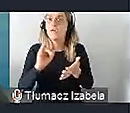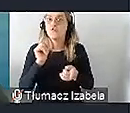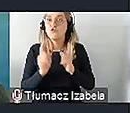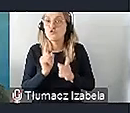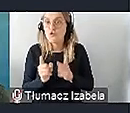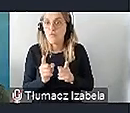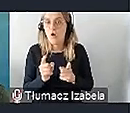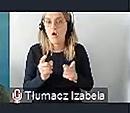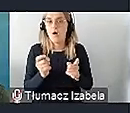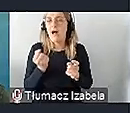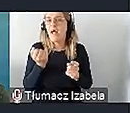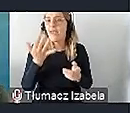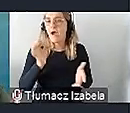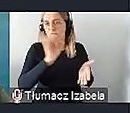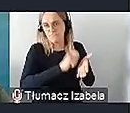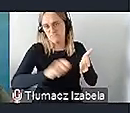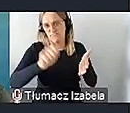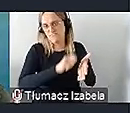Żeby to było kilka pociągnięć i już mamy kurkę.